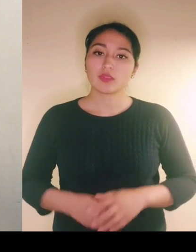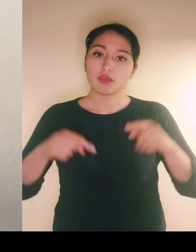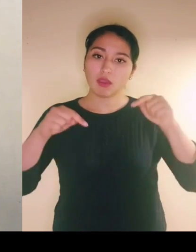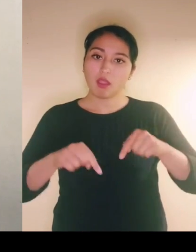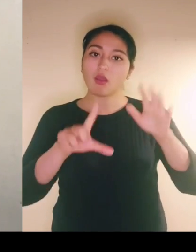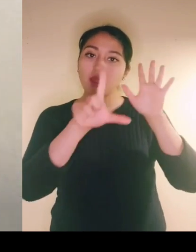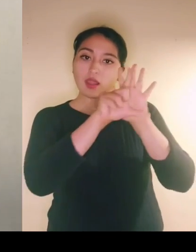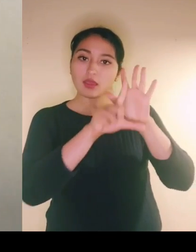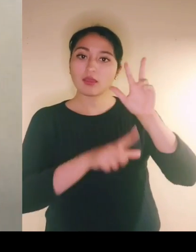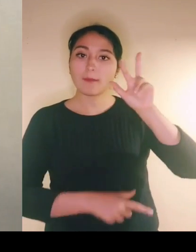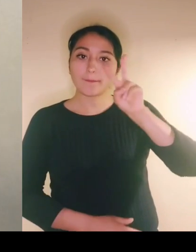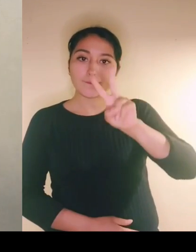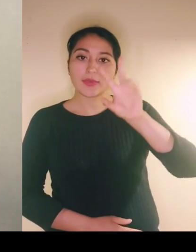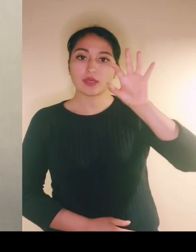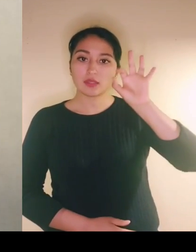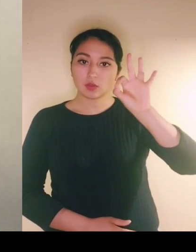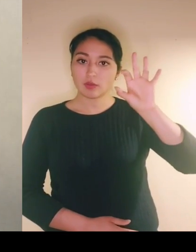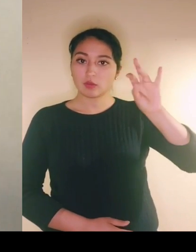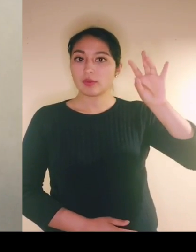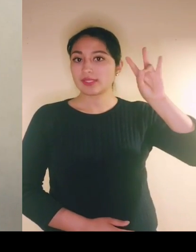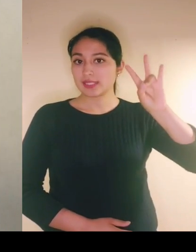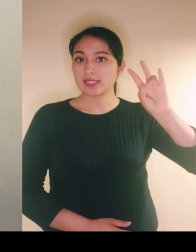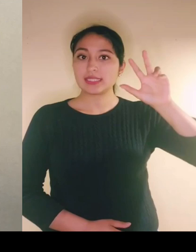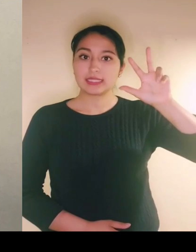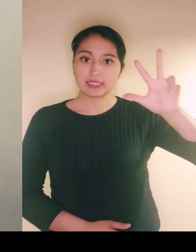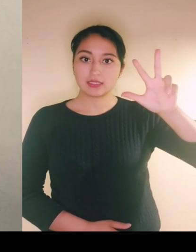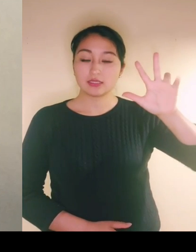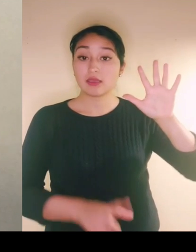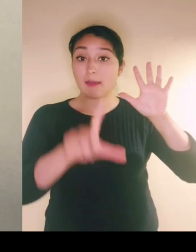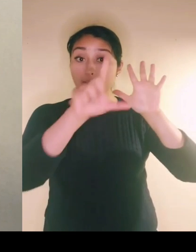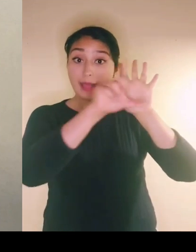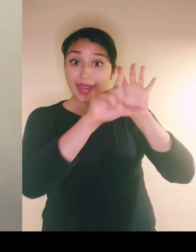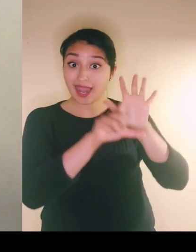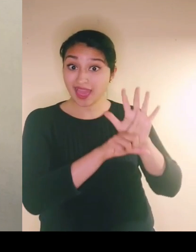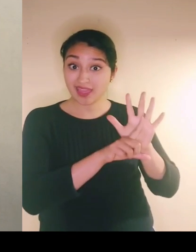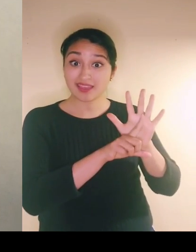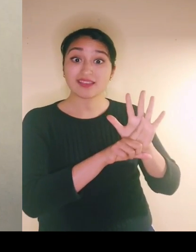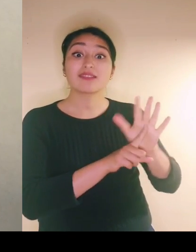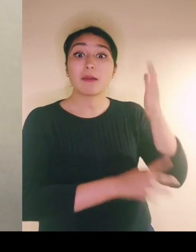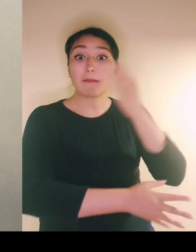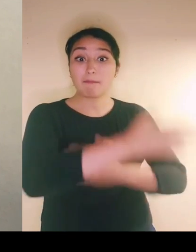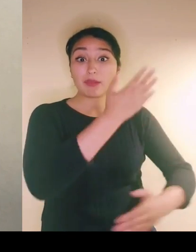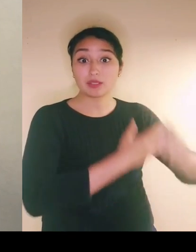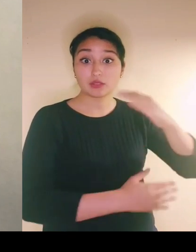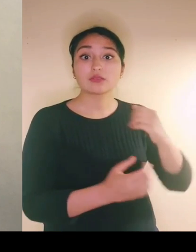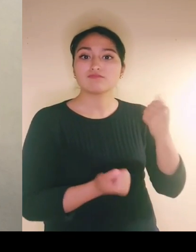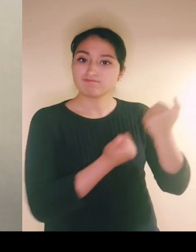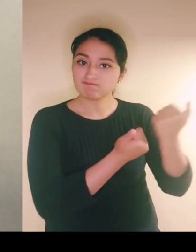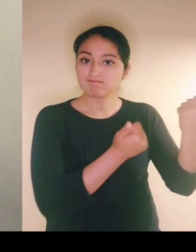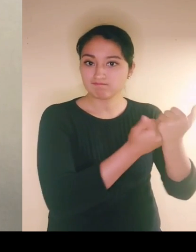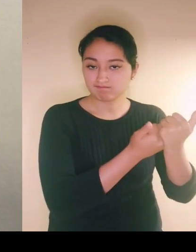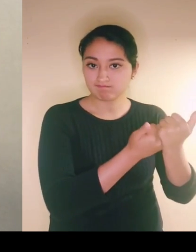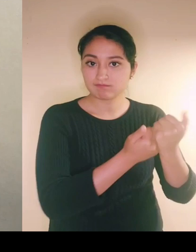Actualmente, contamos con la Ley 299773, Ley General de la Persona con Discapacidad y su reglamento